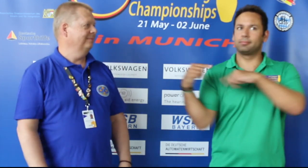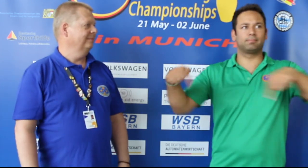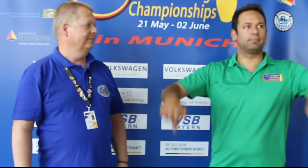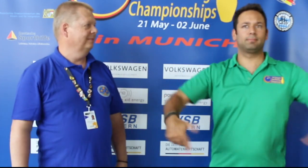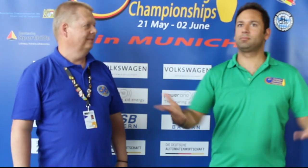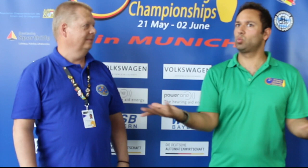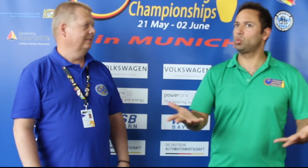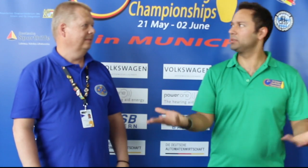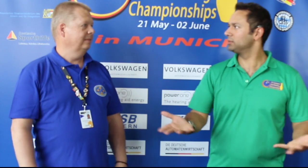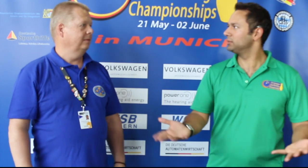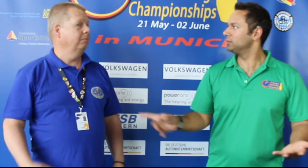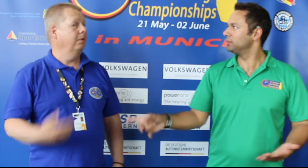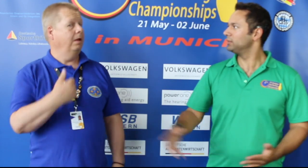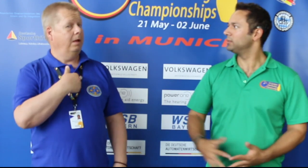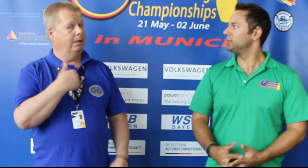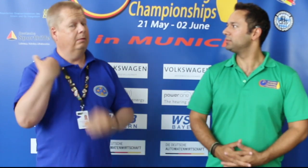Was ist deine Aufgabe hier?